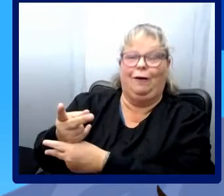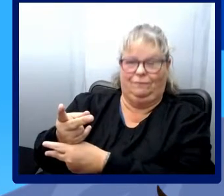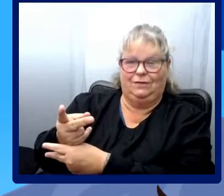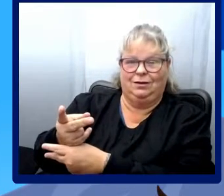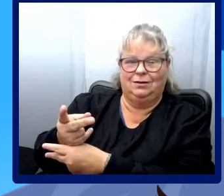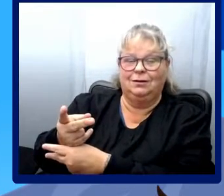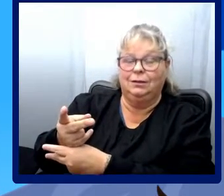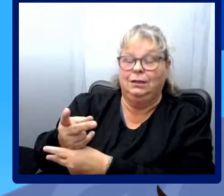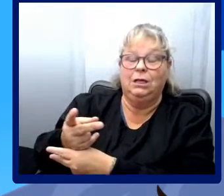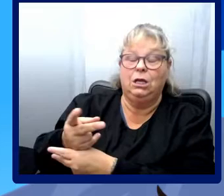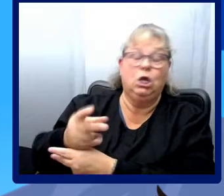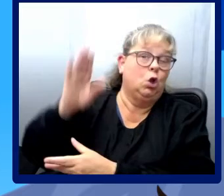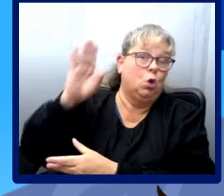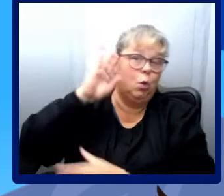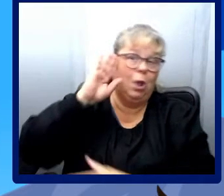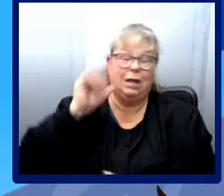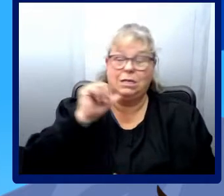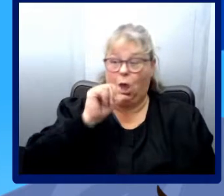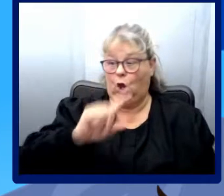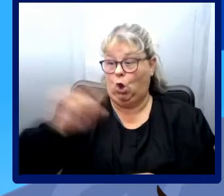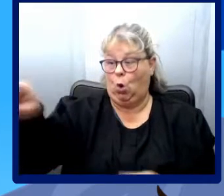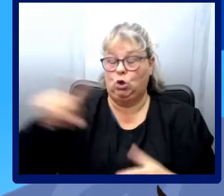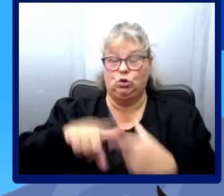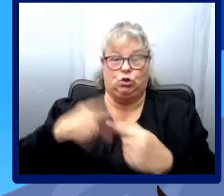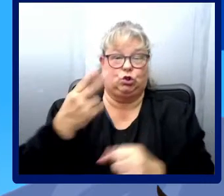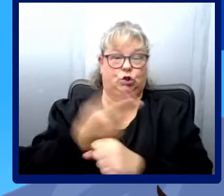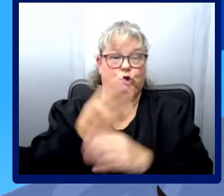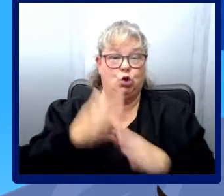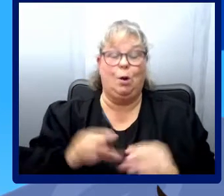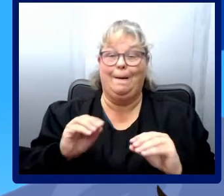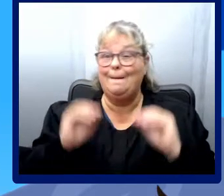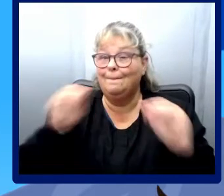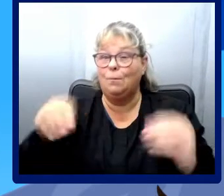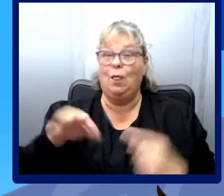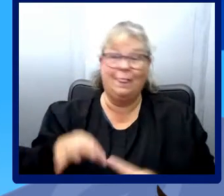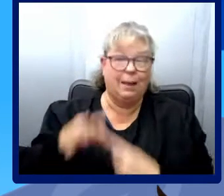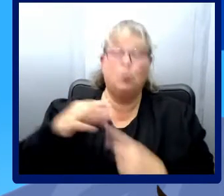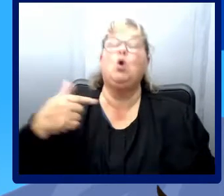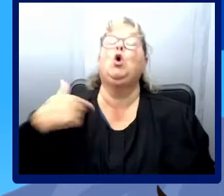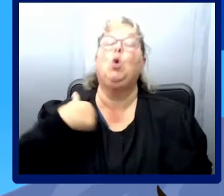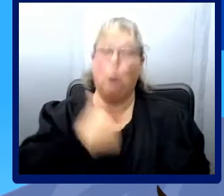al usuario y simplemente lanzar la excepción, vamos a manejar esto con gracia.